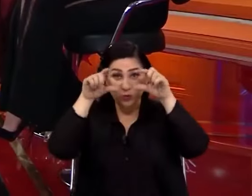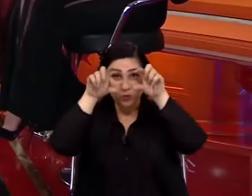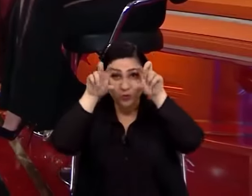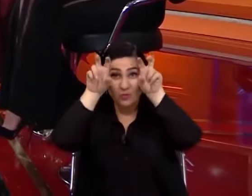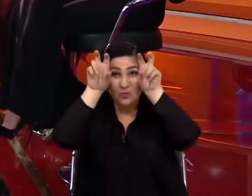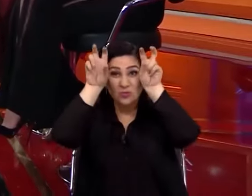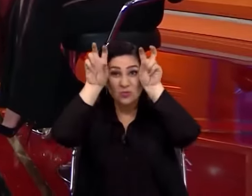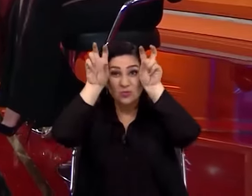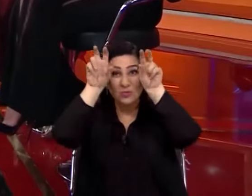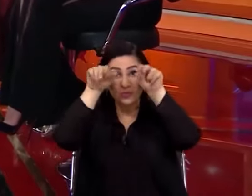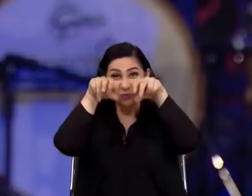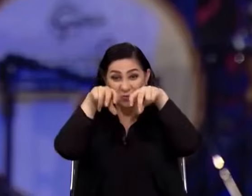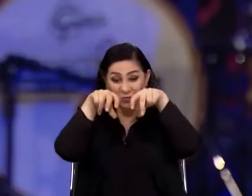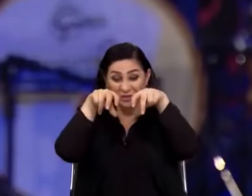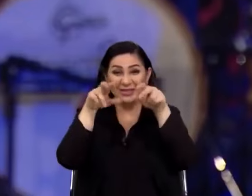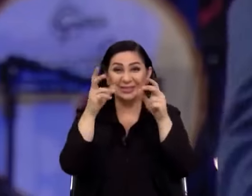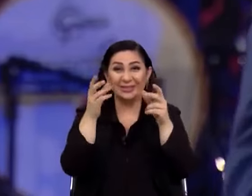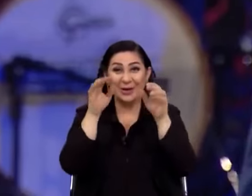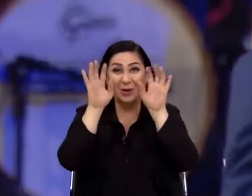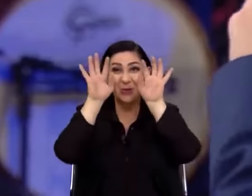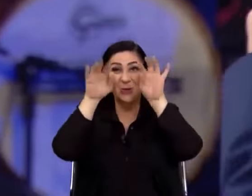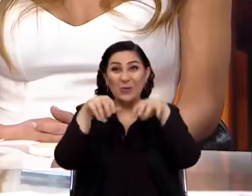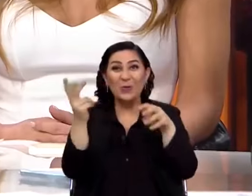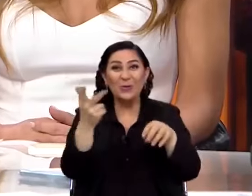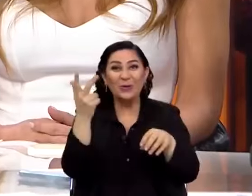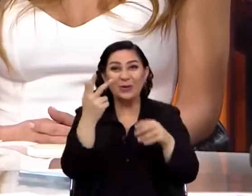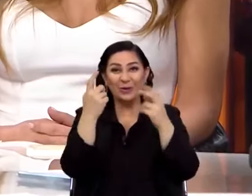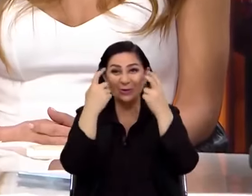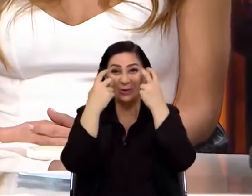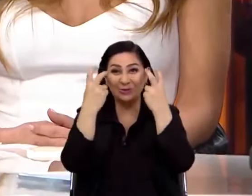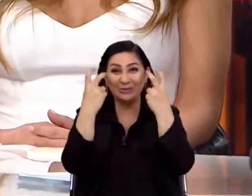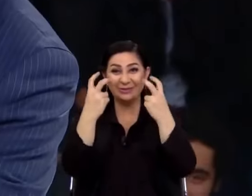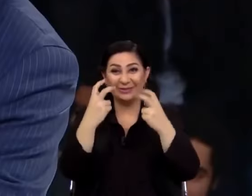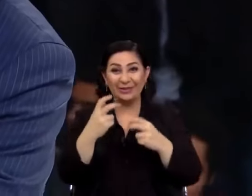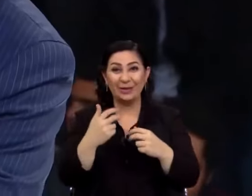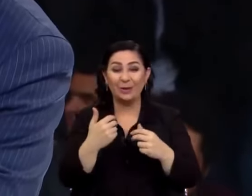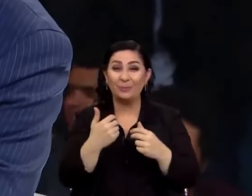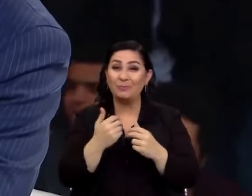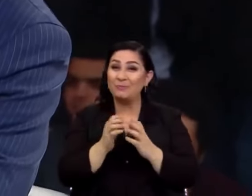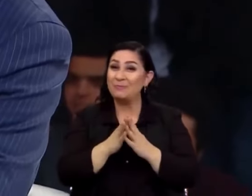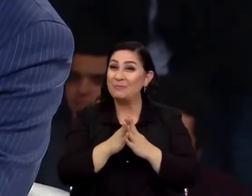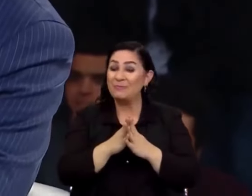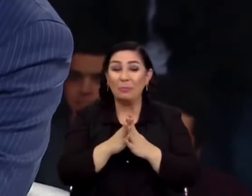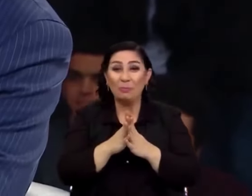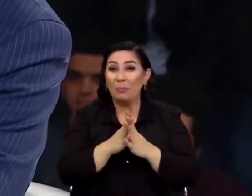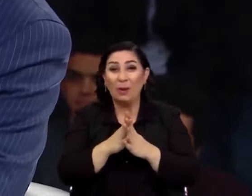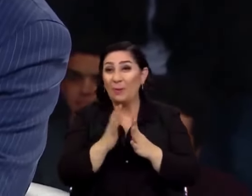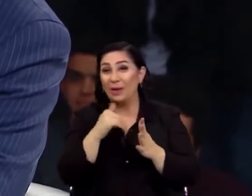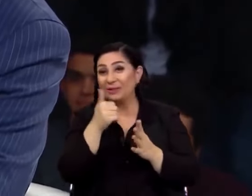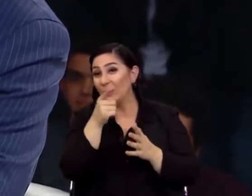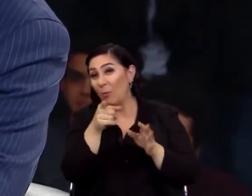yukarıdan aşağıya doğru geliyor ve ya ben hayatıma hiç böyle hiç böyle